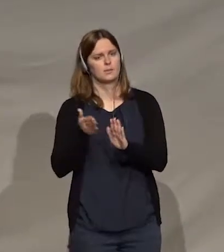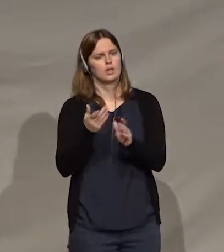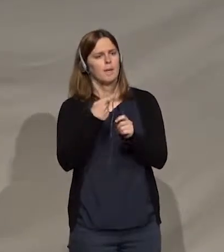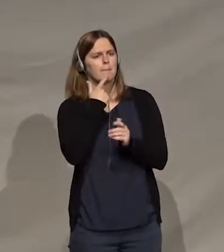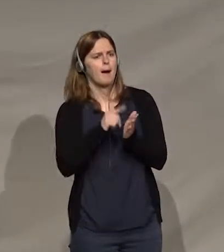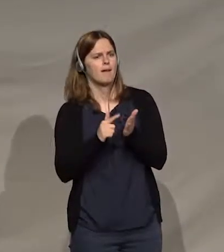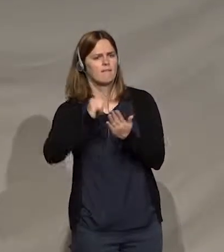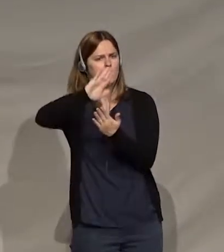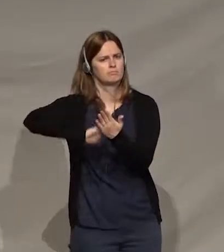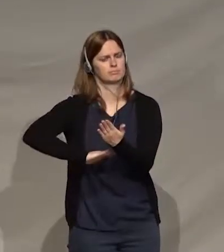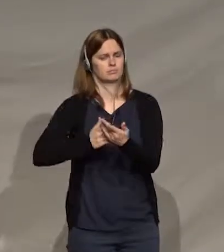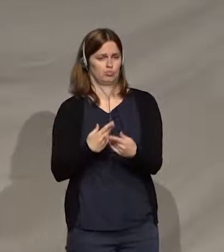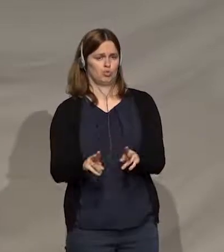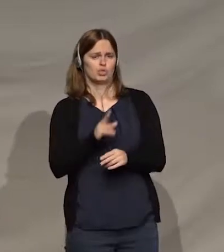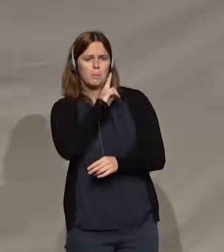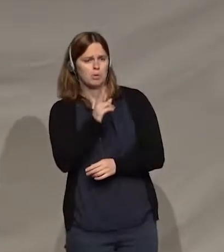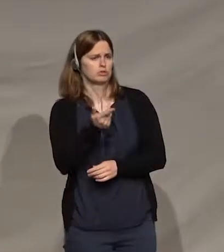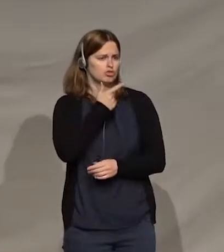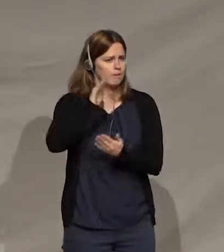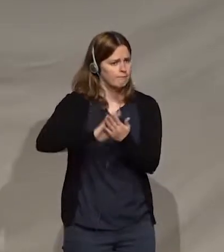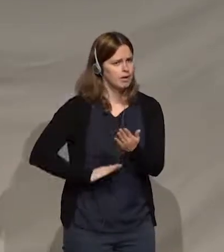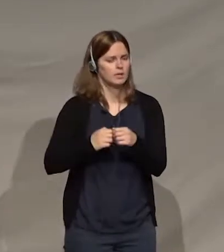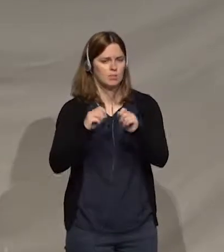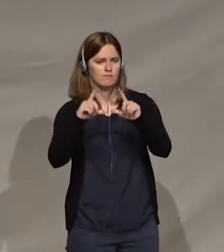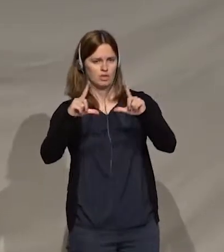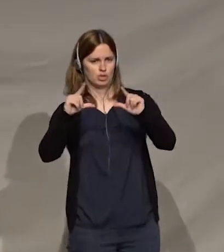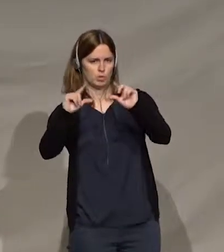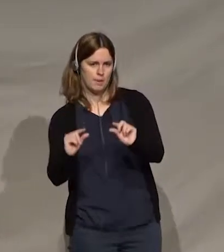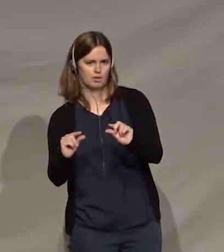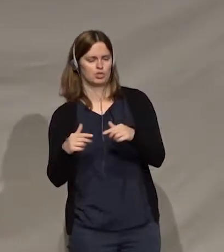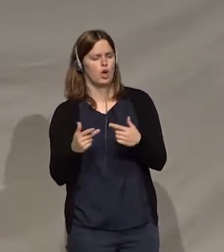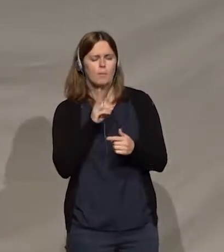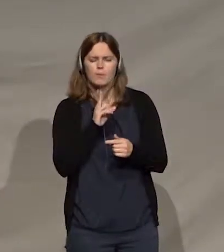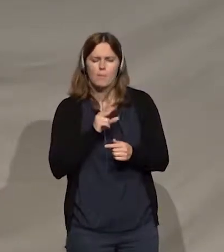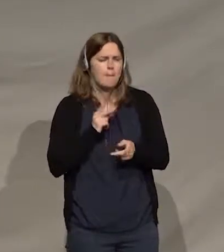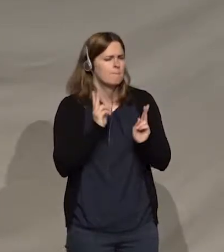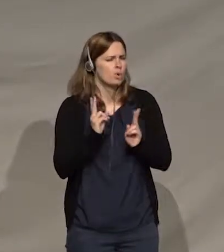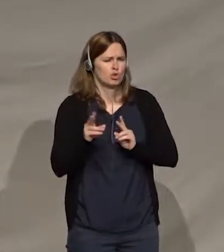A je to dobře použitelné jako řešení pro lidi jak s dyslexií, tak se slabozrakostí.